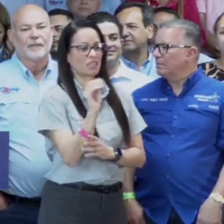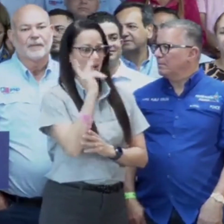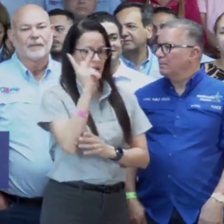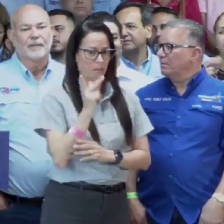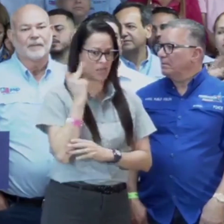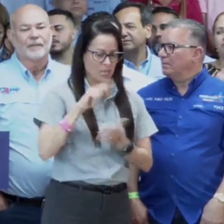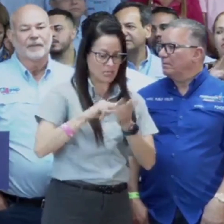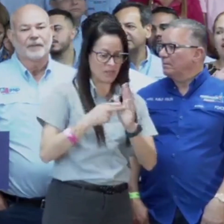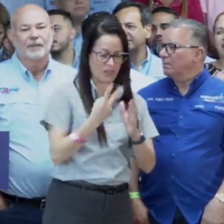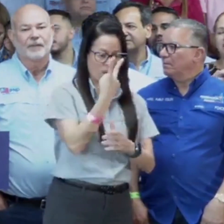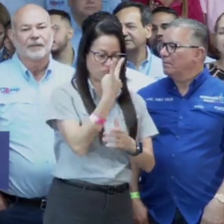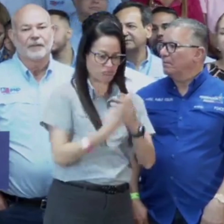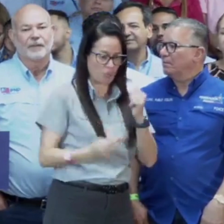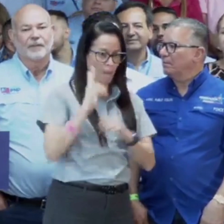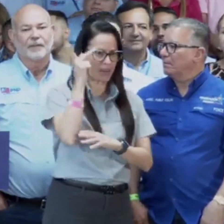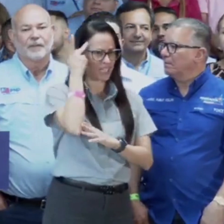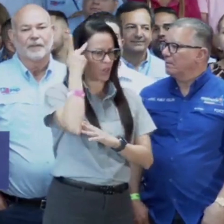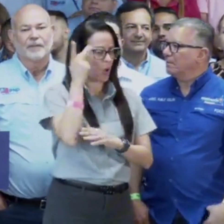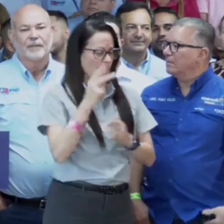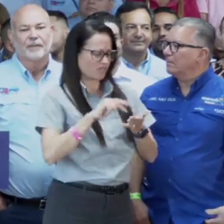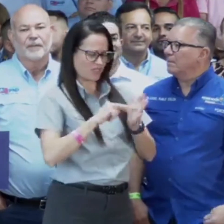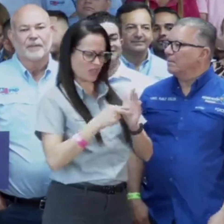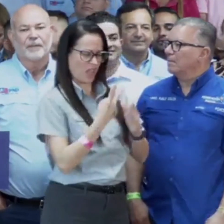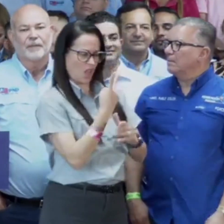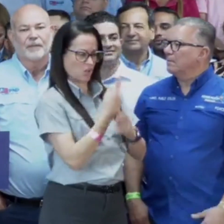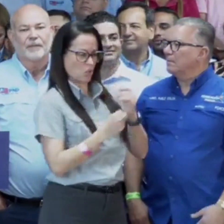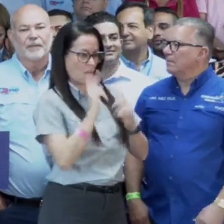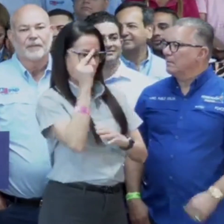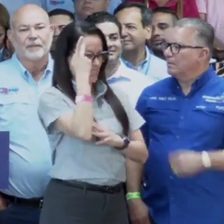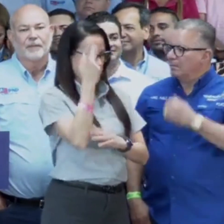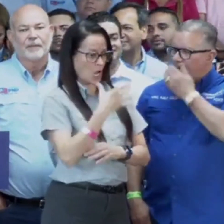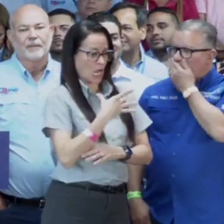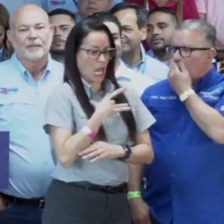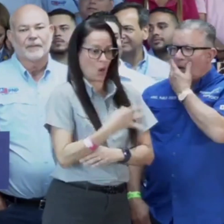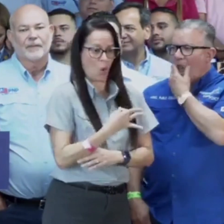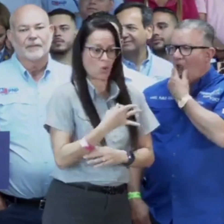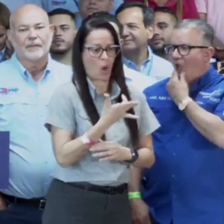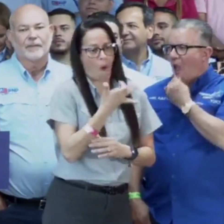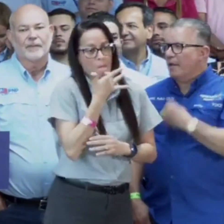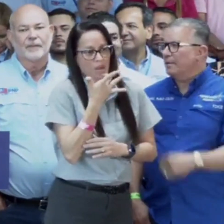lo que pasa es que el bipartidismo que él le gusta es el de la izquierda es el de